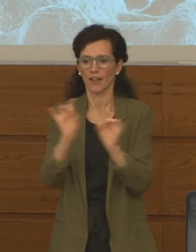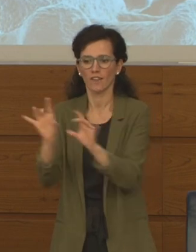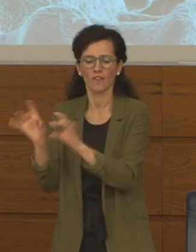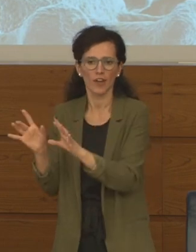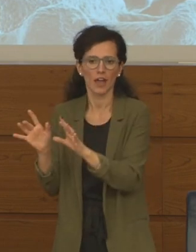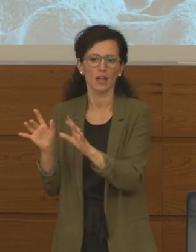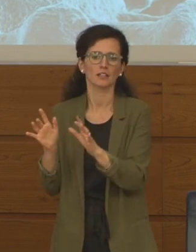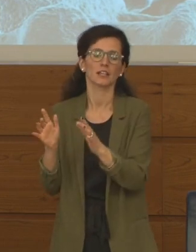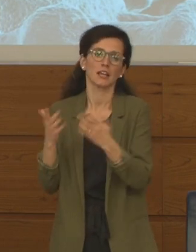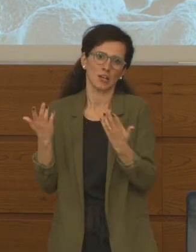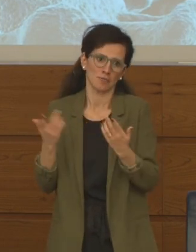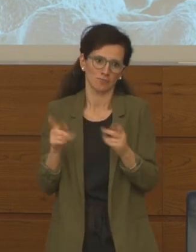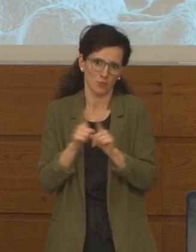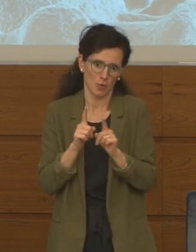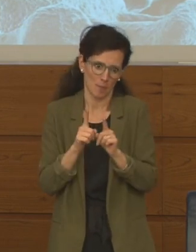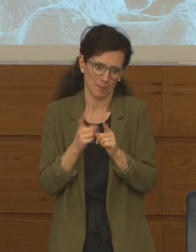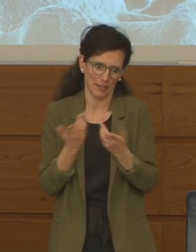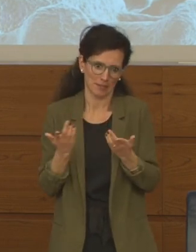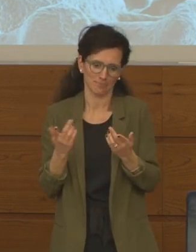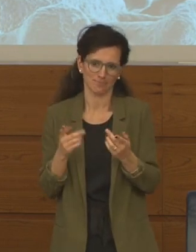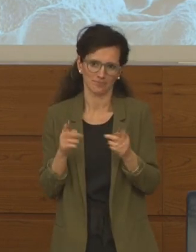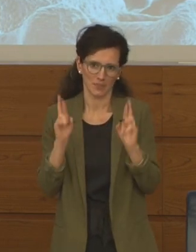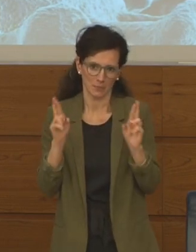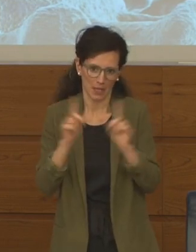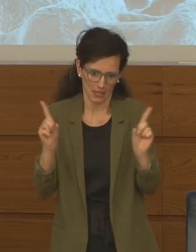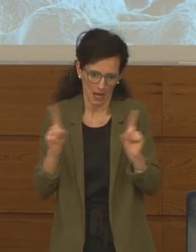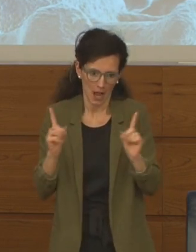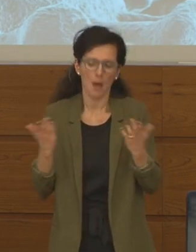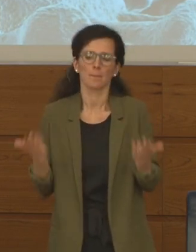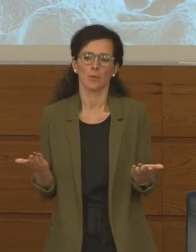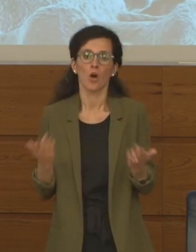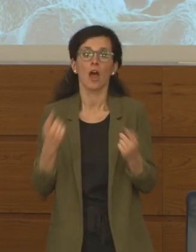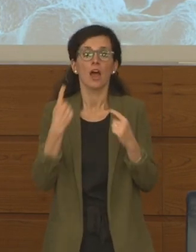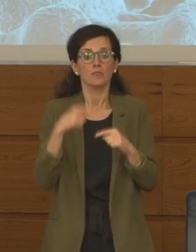i dovuti scongiuri, stiamo in una situazione ben diversa con un focolaio che è